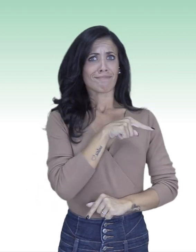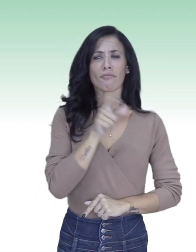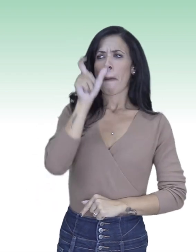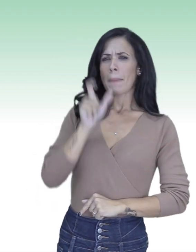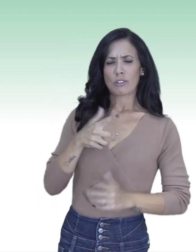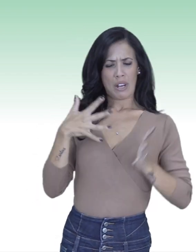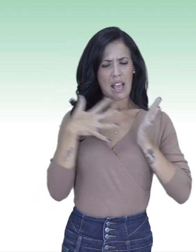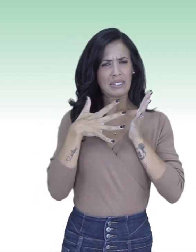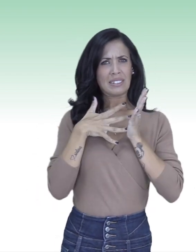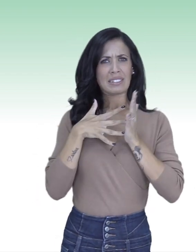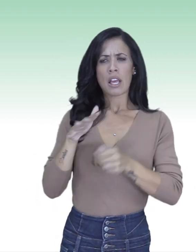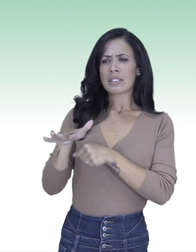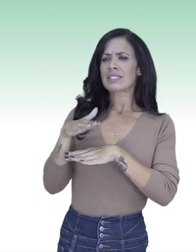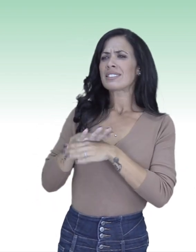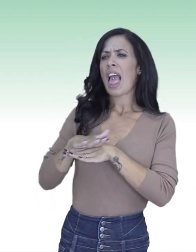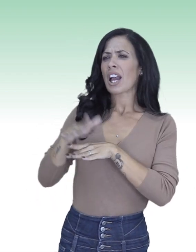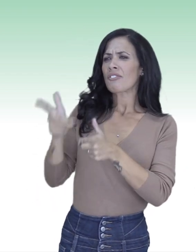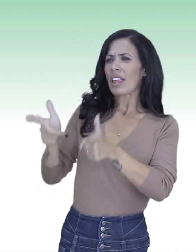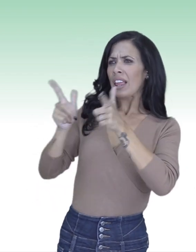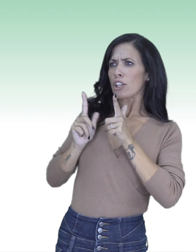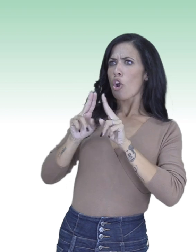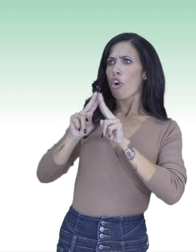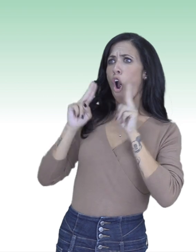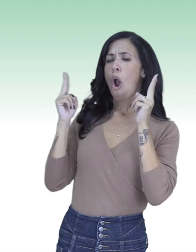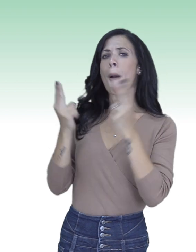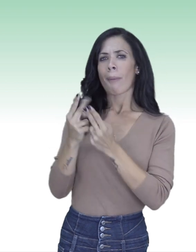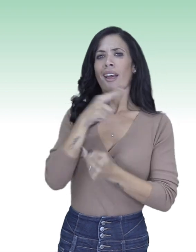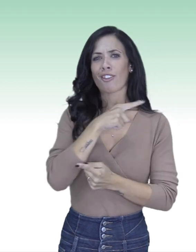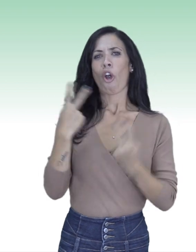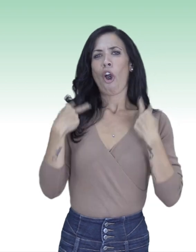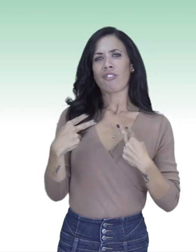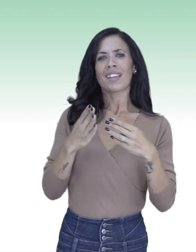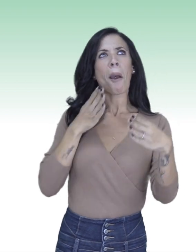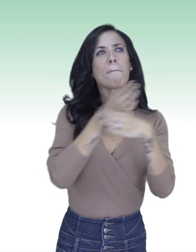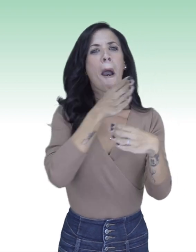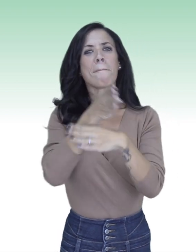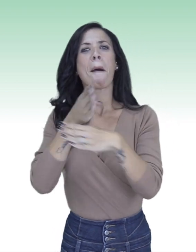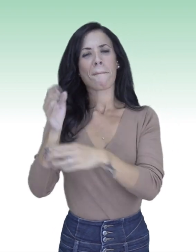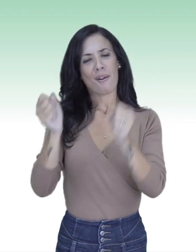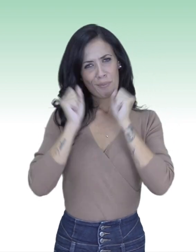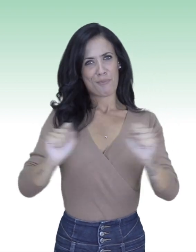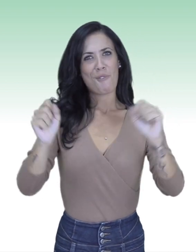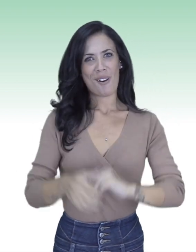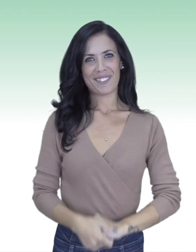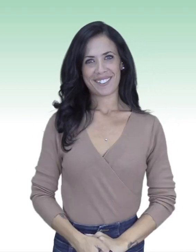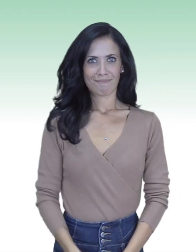Solo così le persone sorde con più disabilità possono vedere garantito il loro diritto all’autodeterminazione e partecipare attivamente alla vita della società in tutti i suoi ambiti.